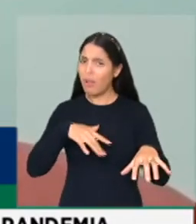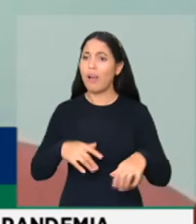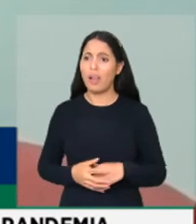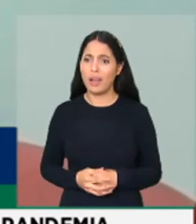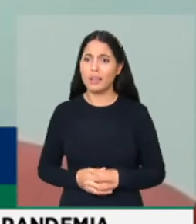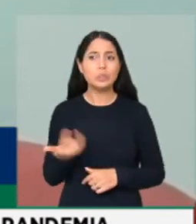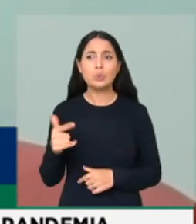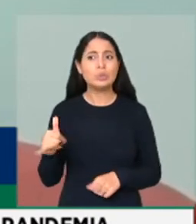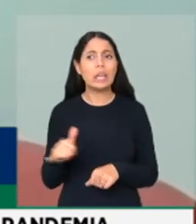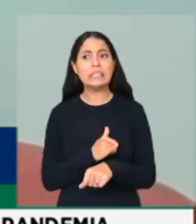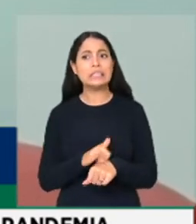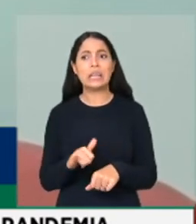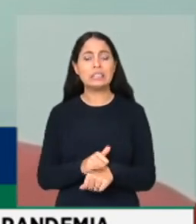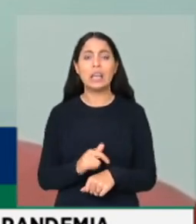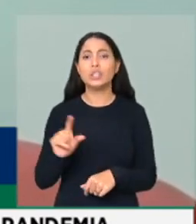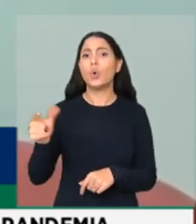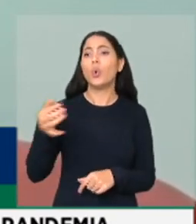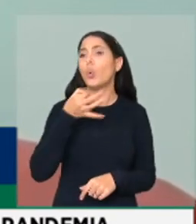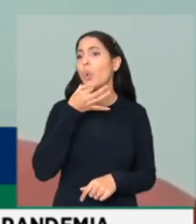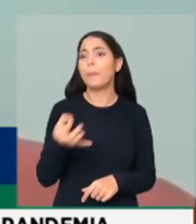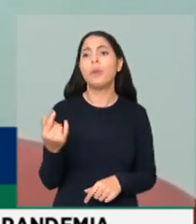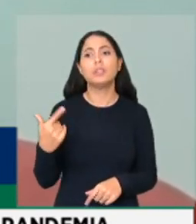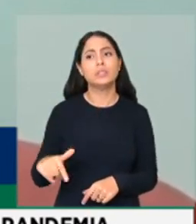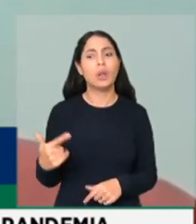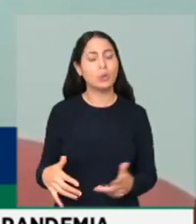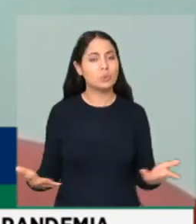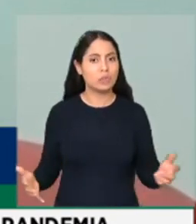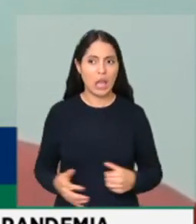COMBALIDA. NÃO TEM ALTERNATIVA, NÃO TEM OUTRA OPÇÃO, NÃO TEM NENHUMA OUTRA MEDIDA QUE TENHA